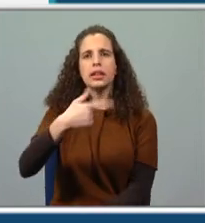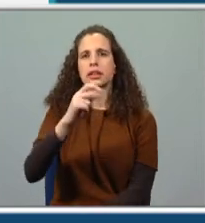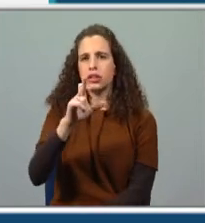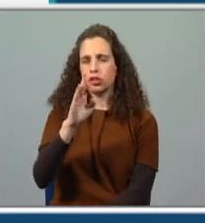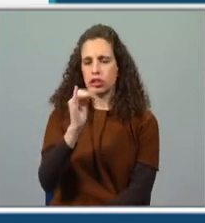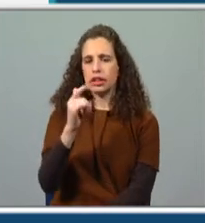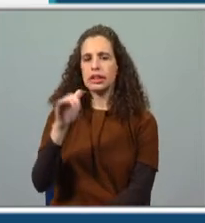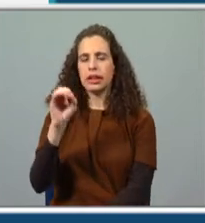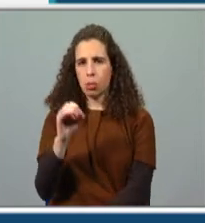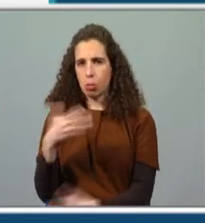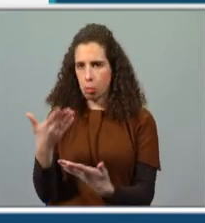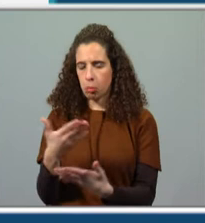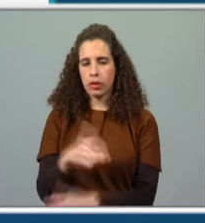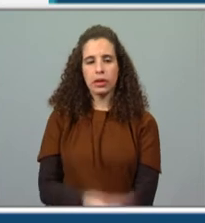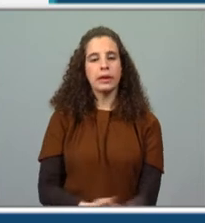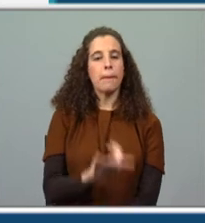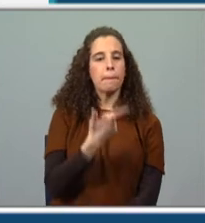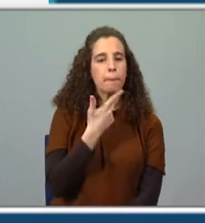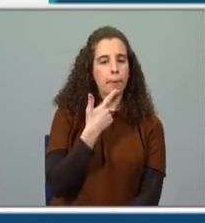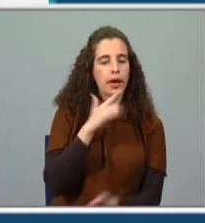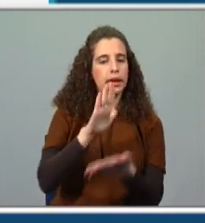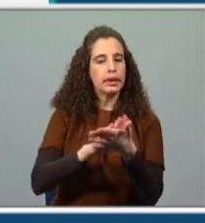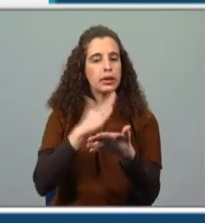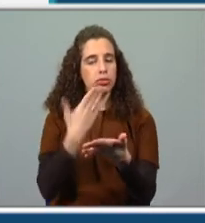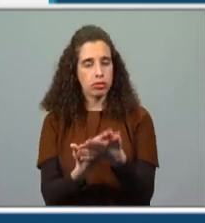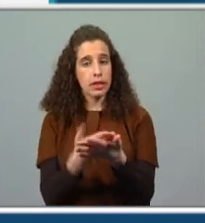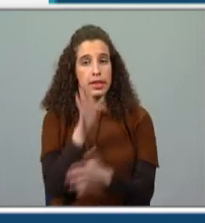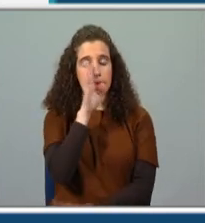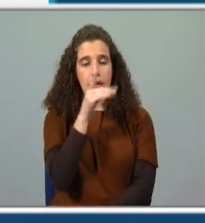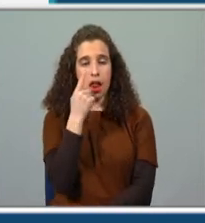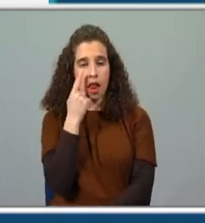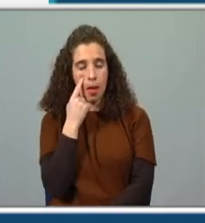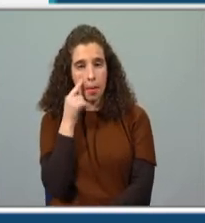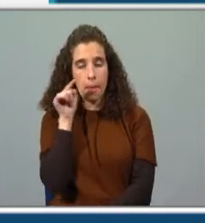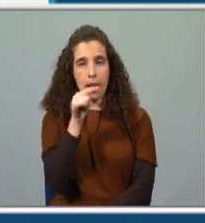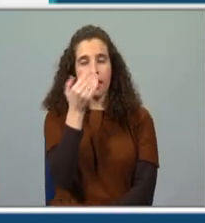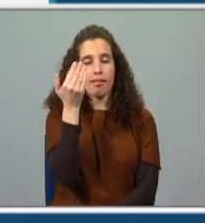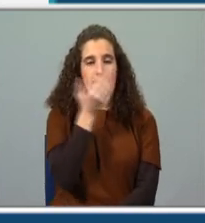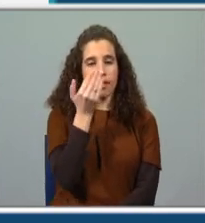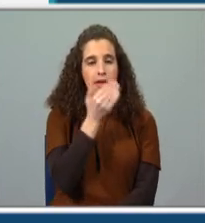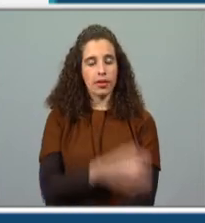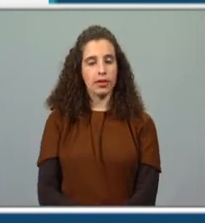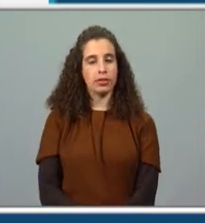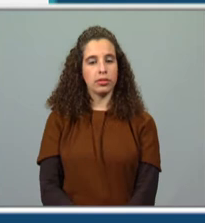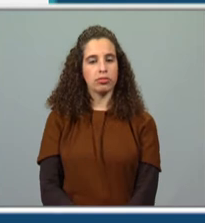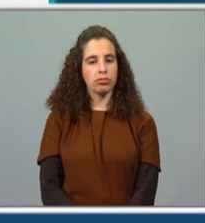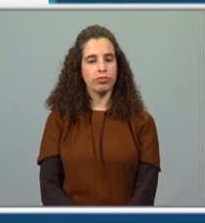compreensão e a Interpretação se reparar para este bloco Consultei 理解和解釋修復本身對於我諮詢過的這個街區